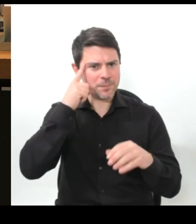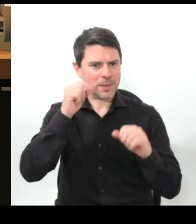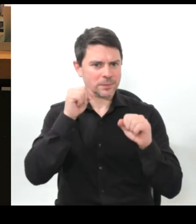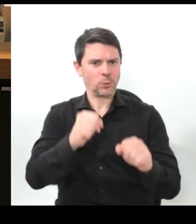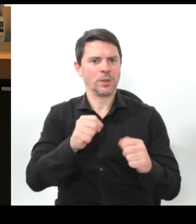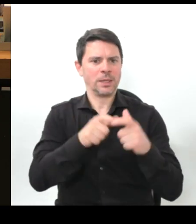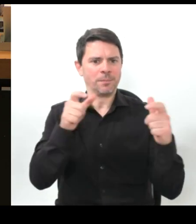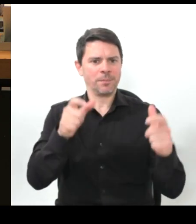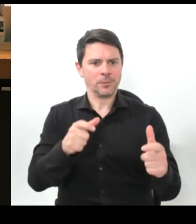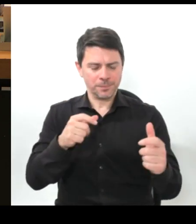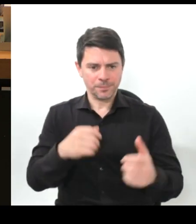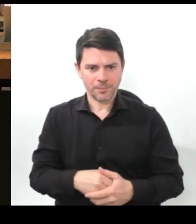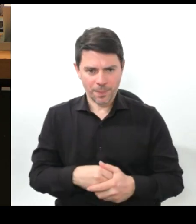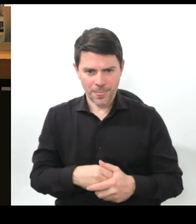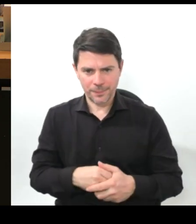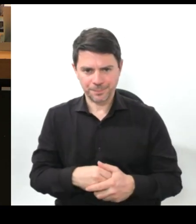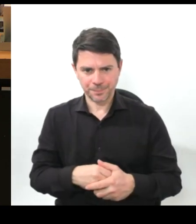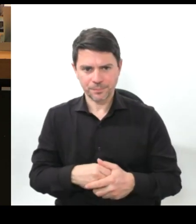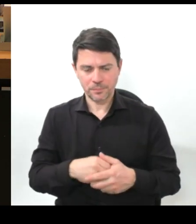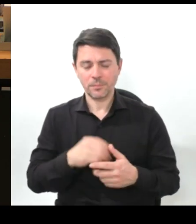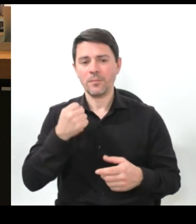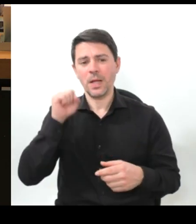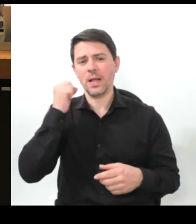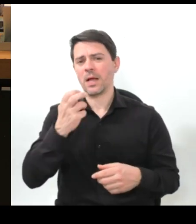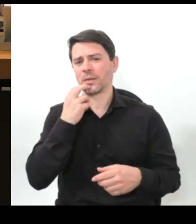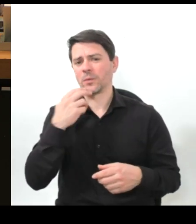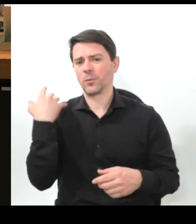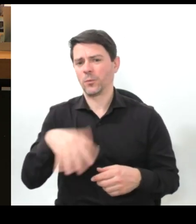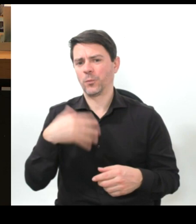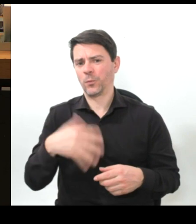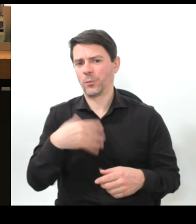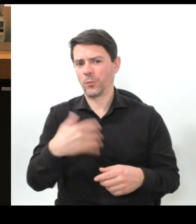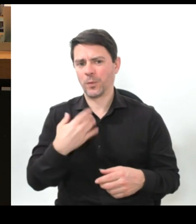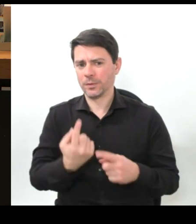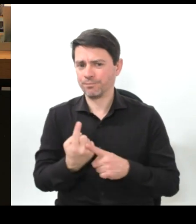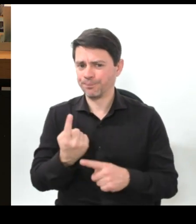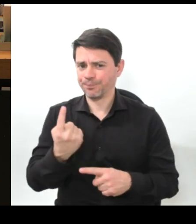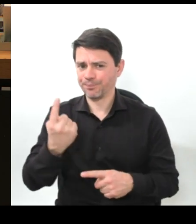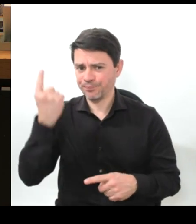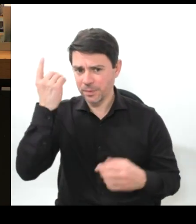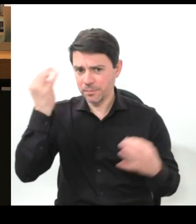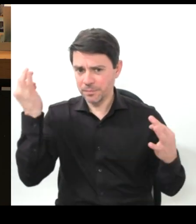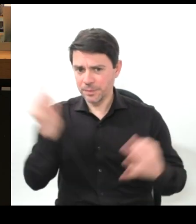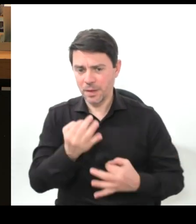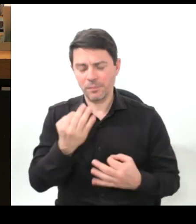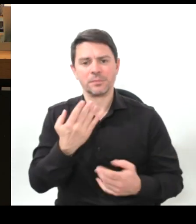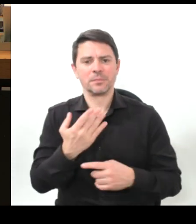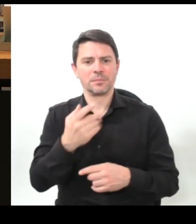diese Anstrengungen lohnen sich und auch für die Wirtschaft, für die Handwerker und Handwerkerinnen ist das eine